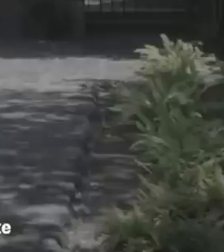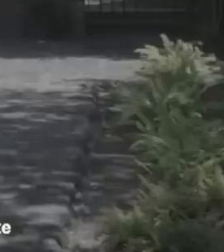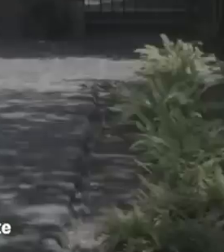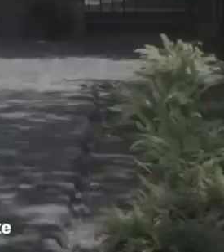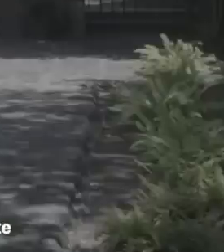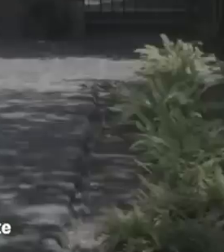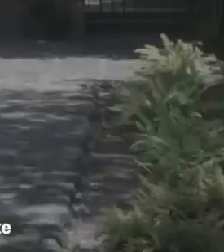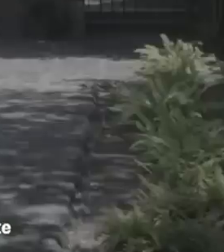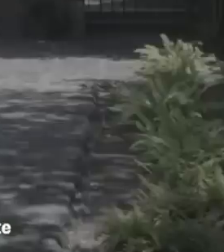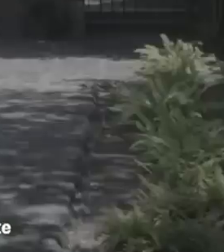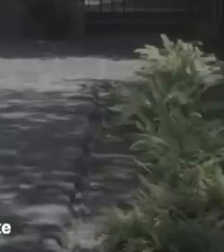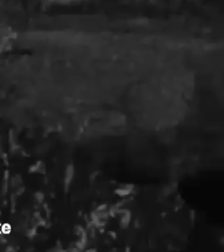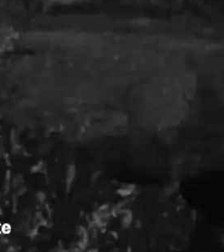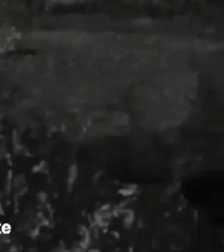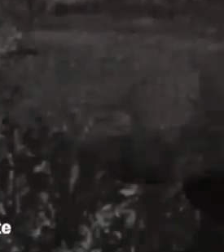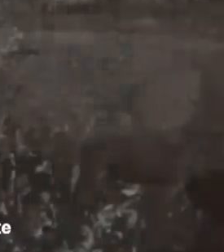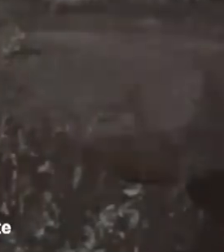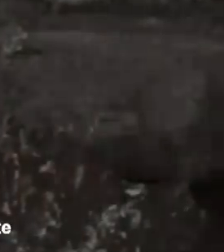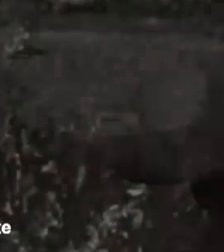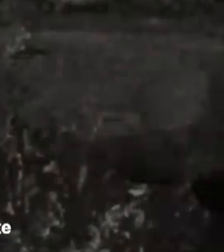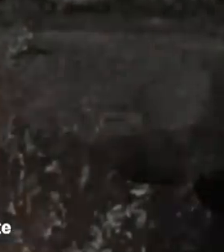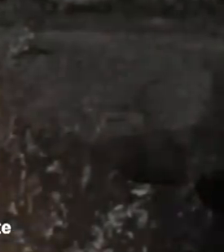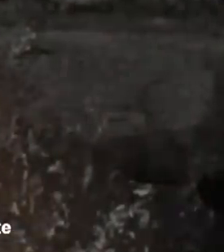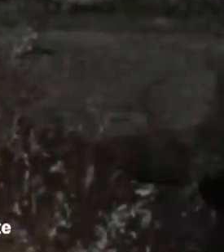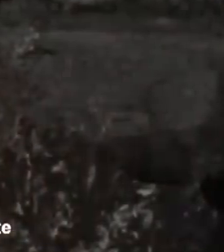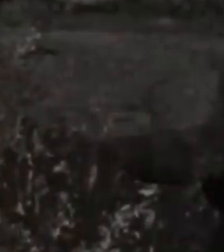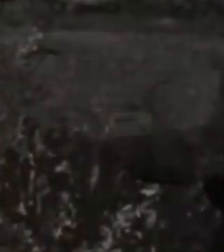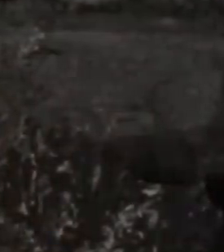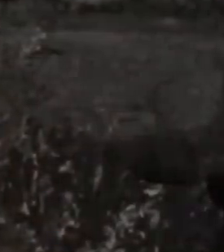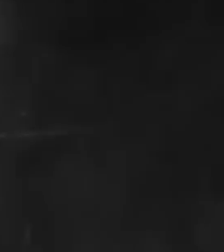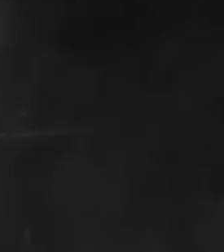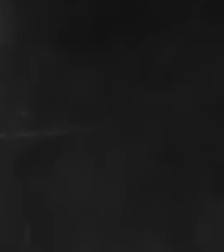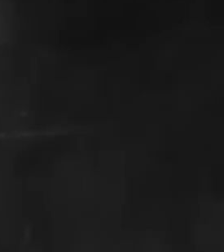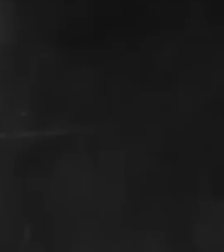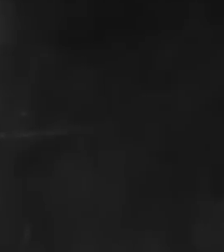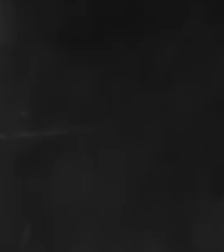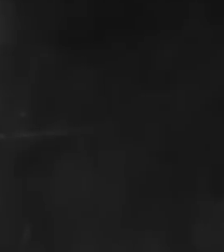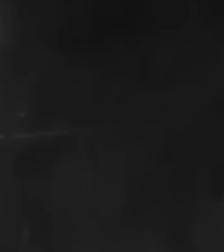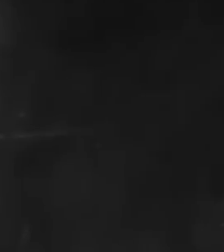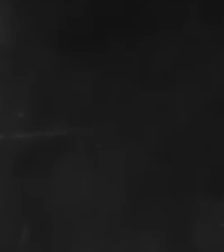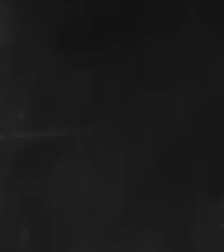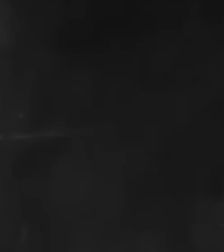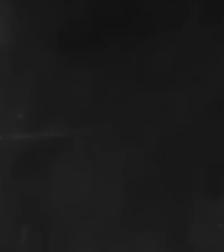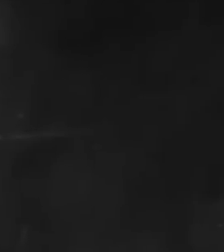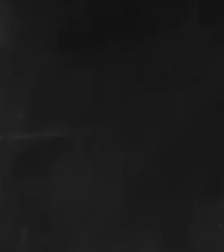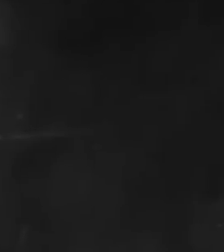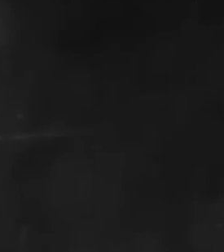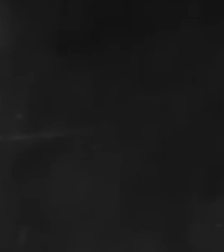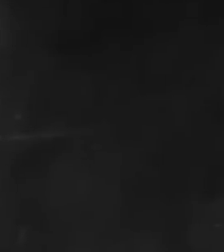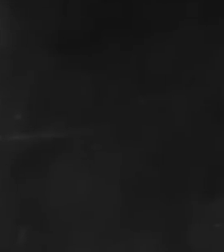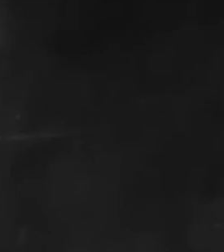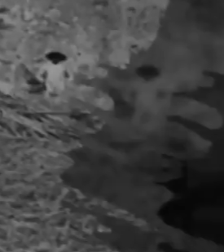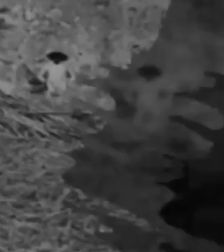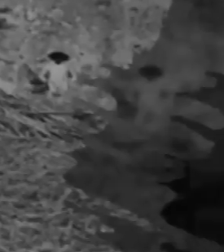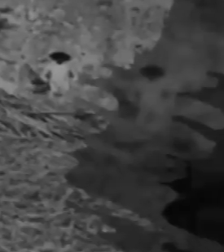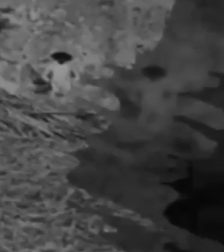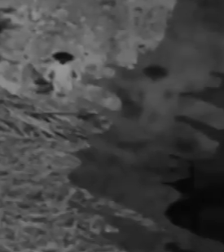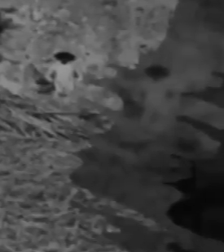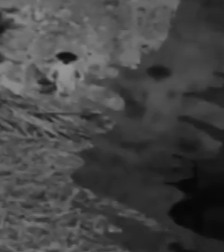de otra Morelos fue el centro muy importante de la resistencia campesina Obviamente que aparejado a